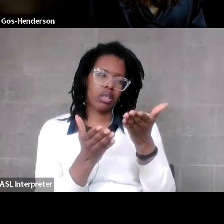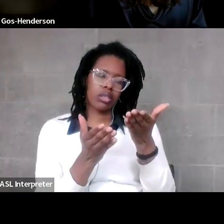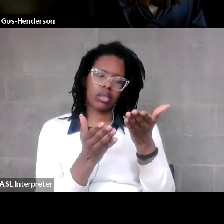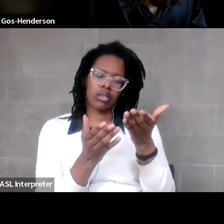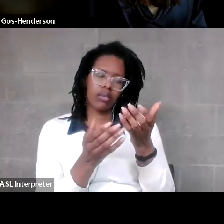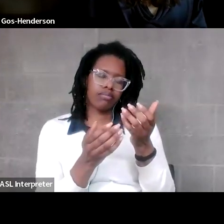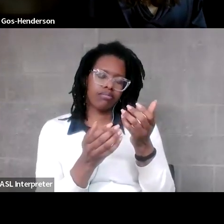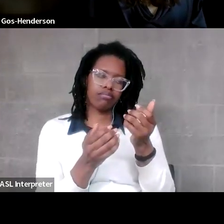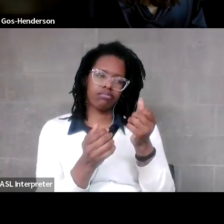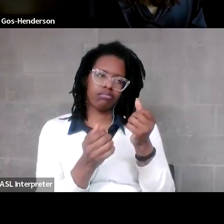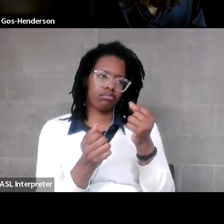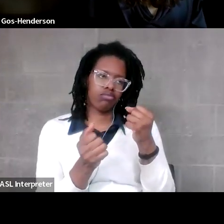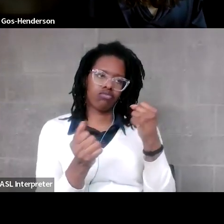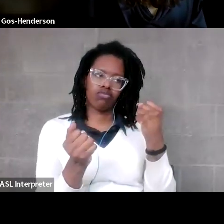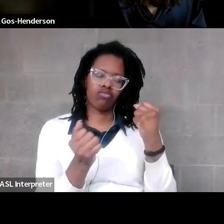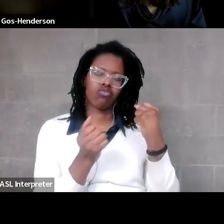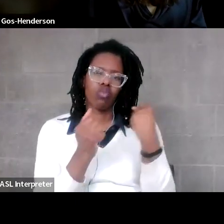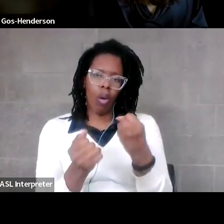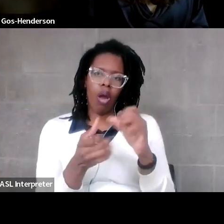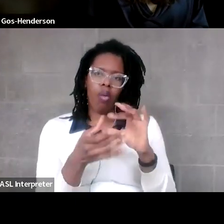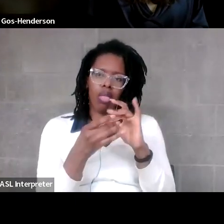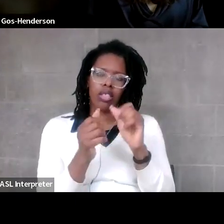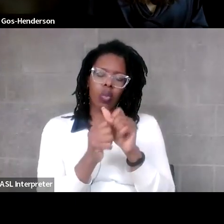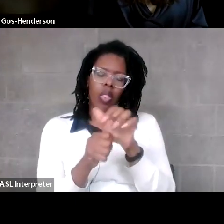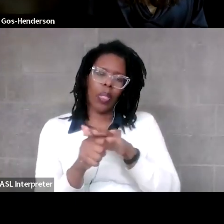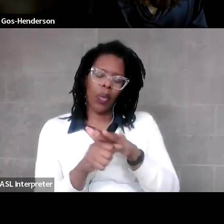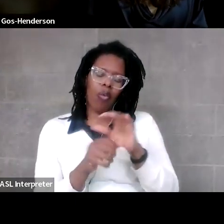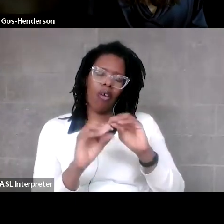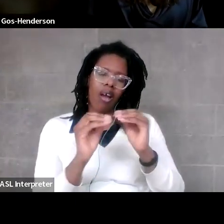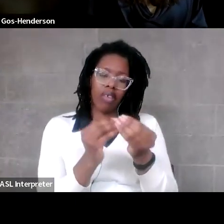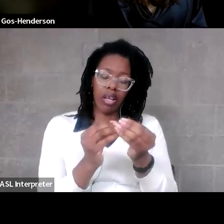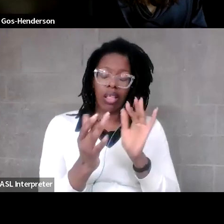con tus oficinas locales, seguir contactándolos y tratar